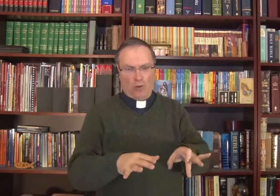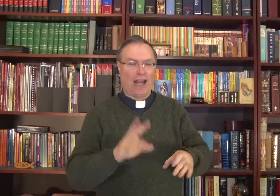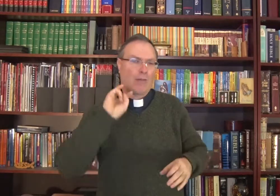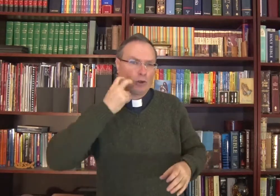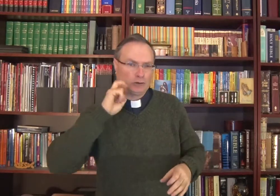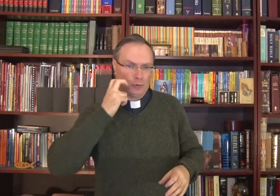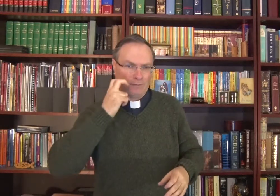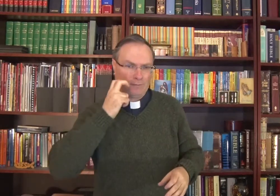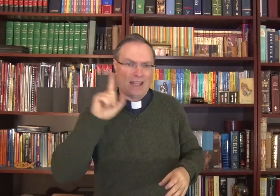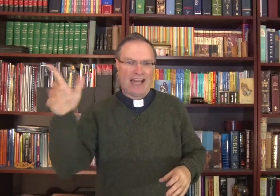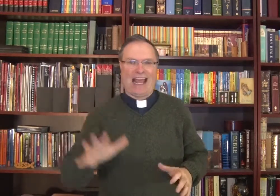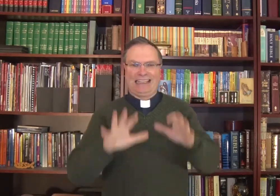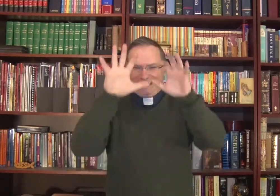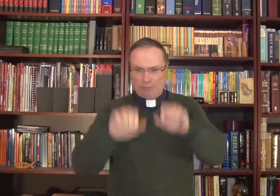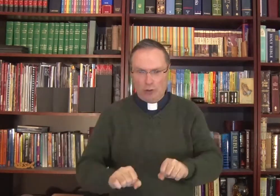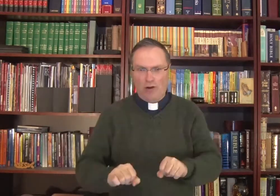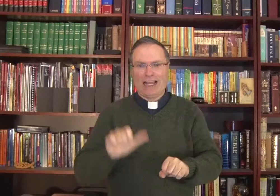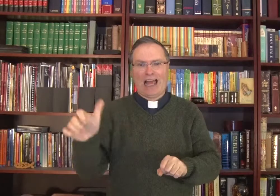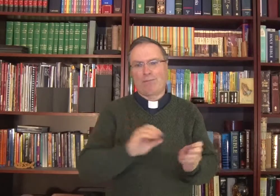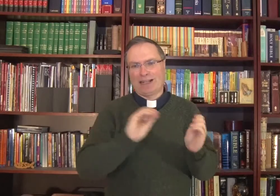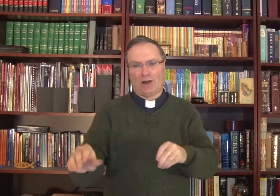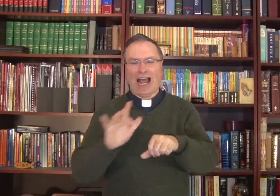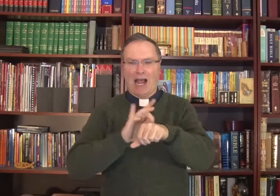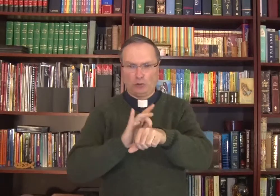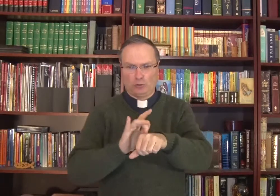la prostituée; elles la dépouilleront et la mettront à nu,